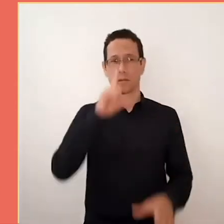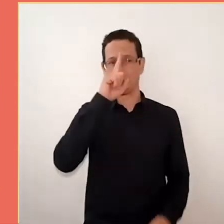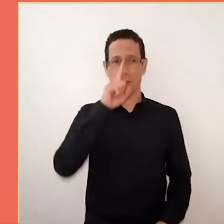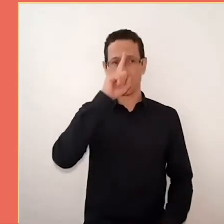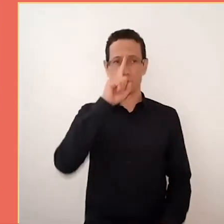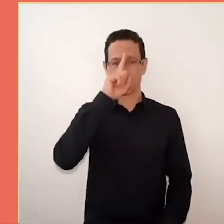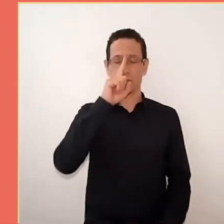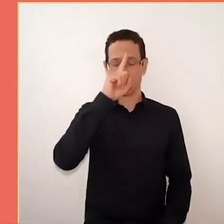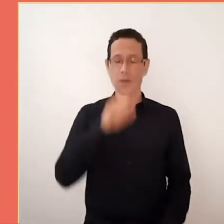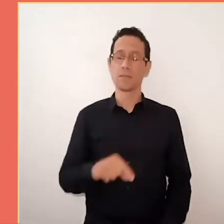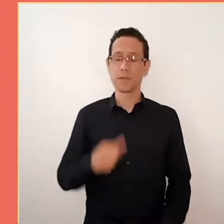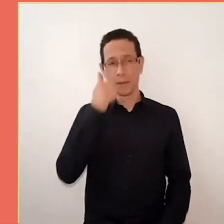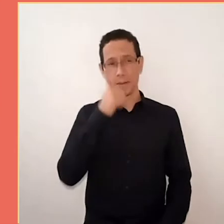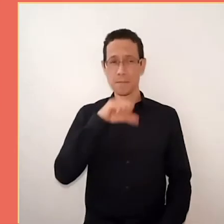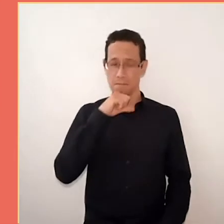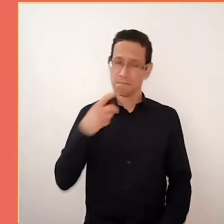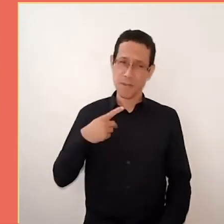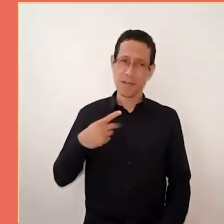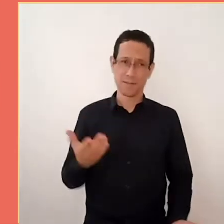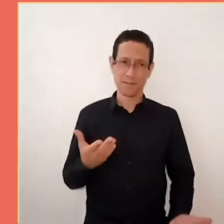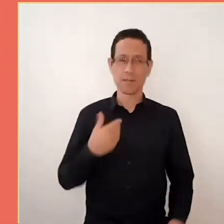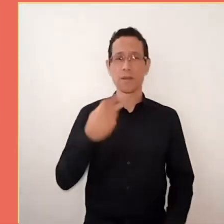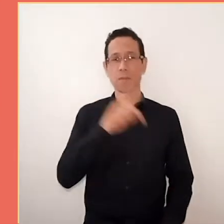como mãe, como professora, agora como avó,